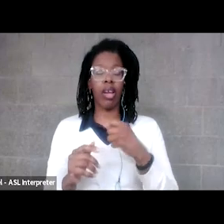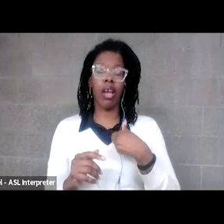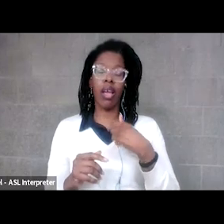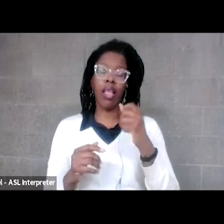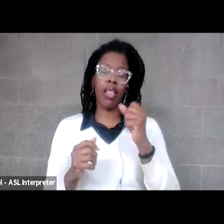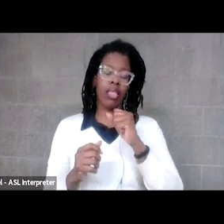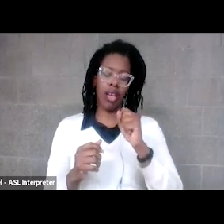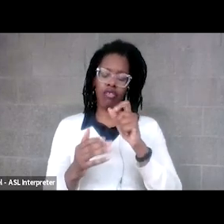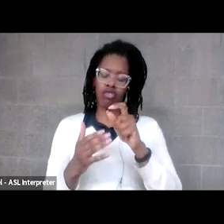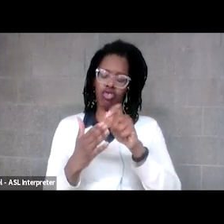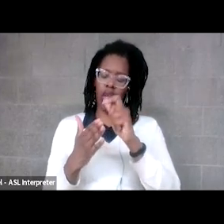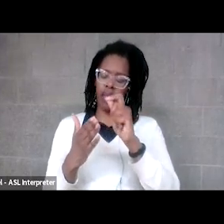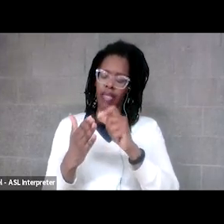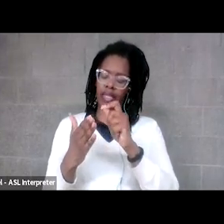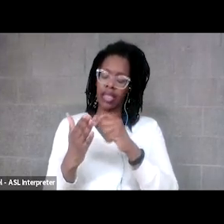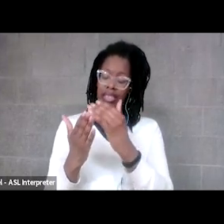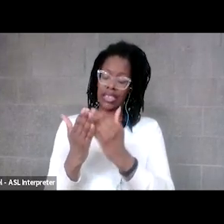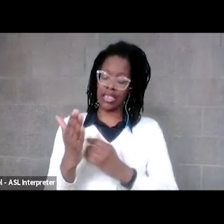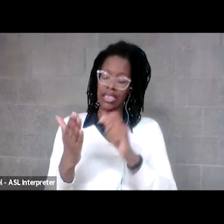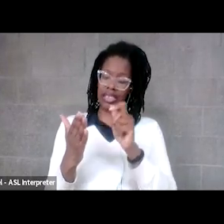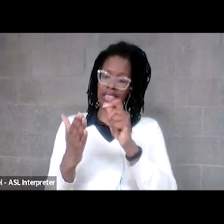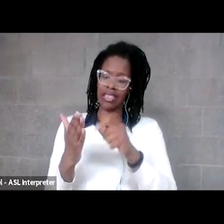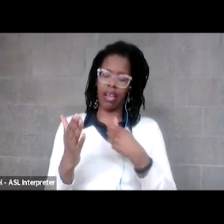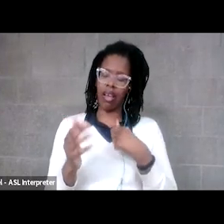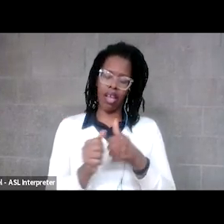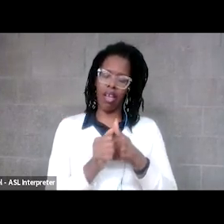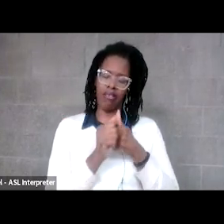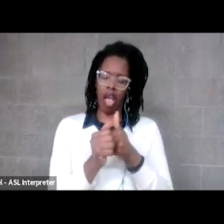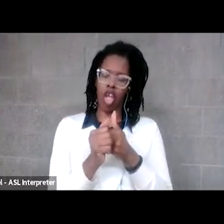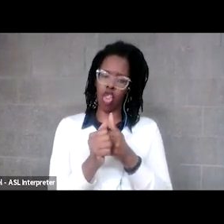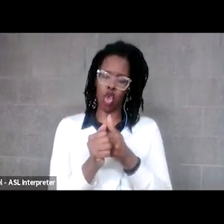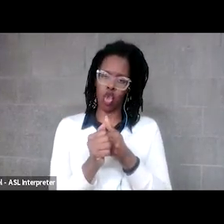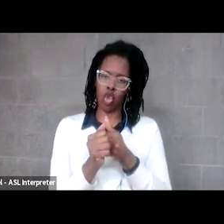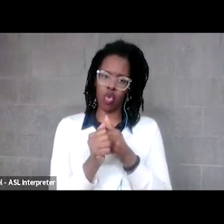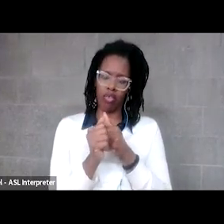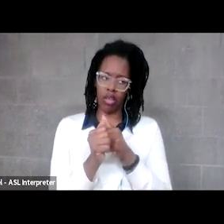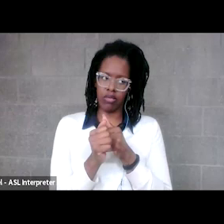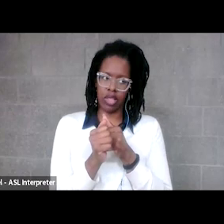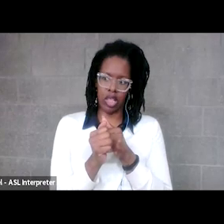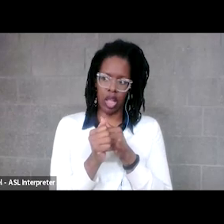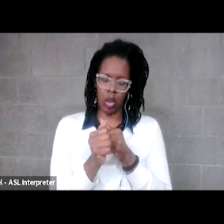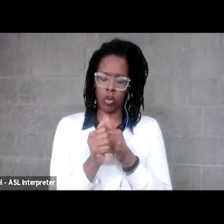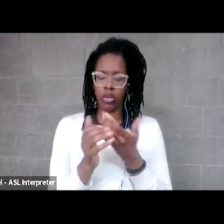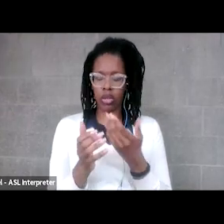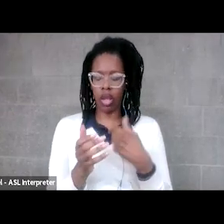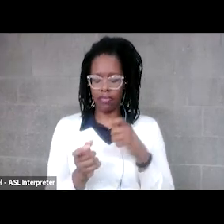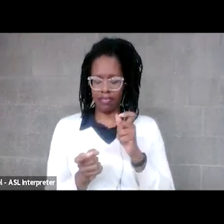Sigo el modelo SOAR bastante de cerca y solo agrego algunos ajustes aquí y allá para modificarlo para PATH.